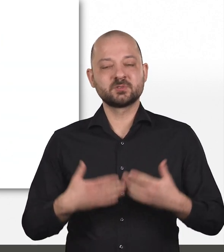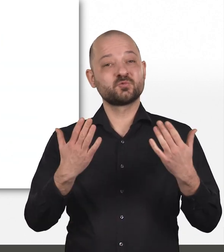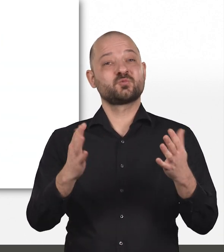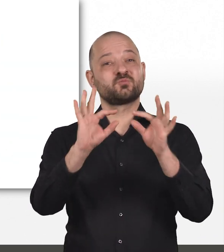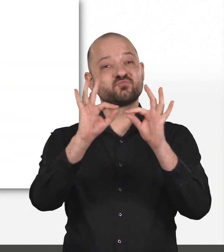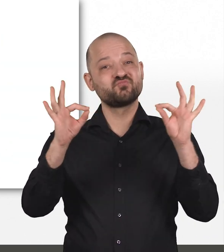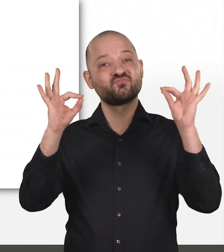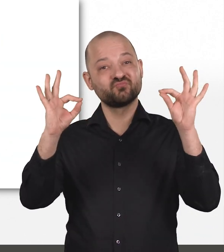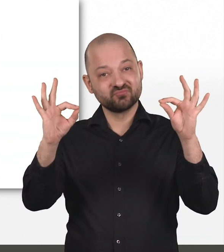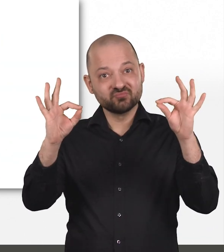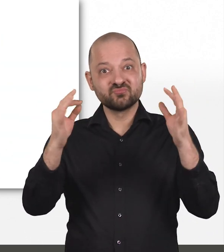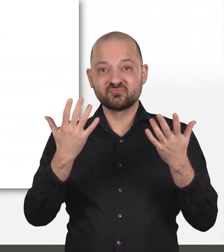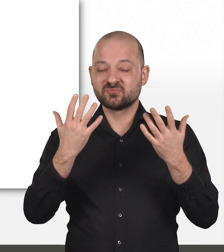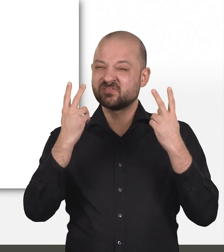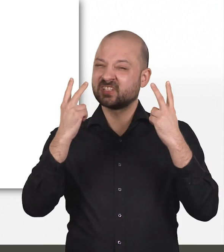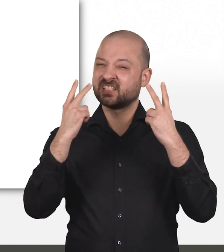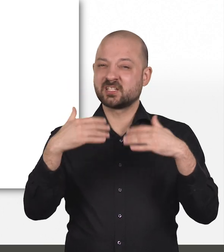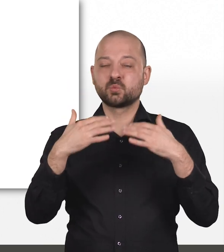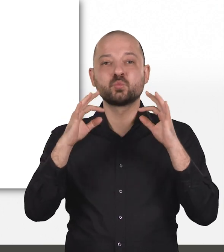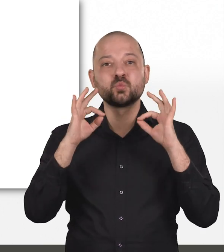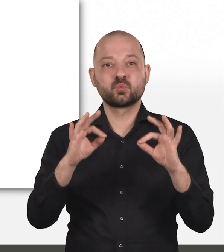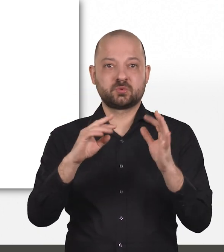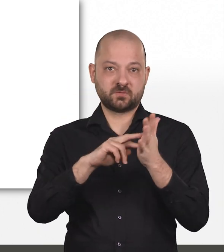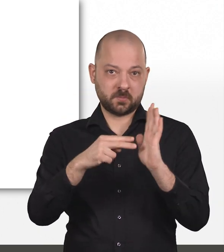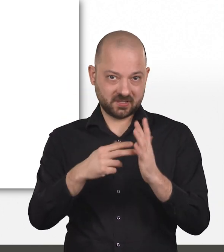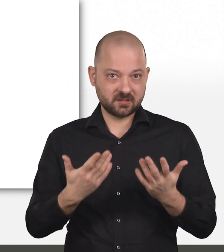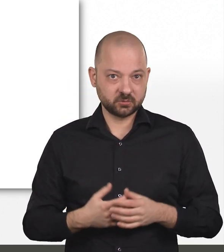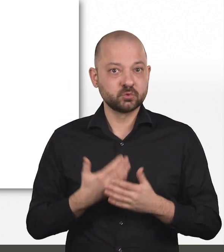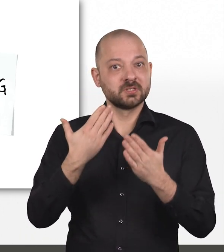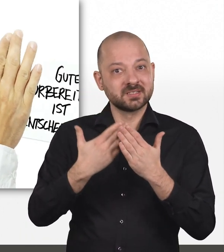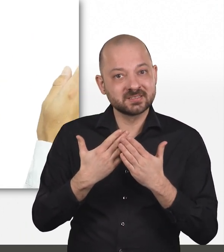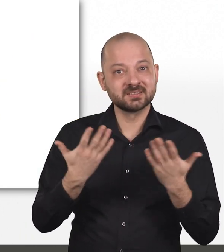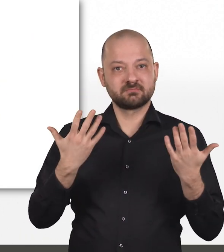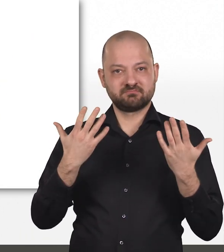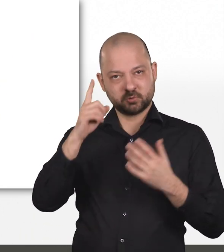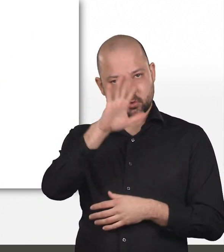Die Devise lautet: Gute Vorbereitung ist entscheidend! Darum kümmern sich in Deutschland nicht nur